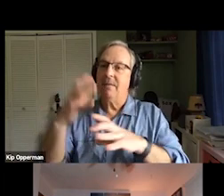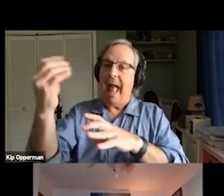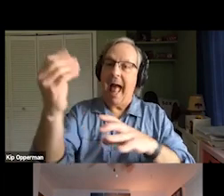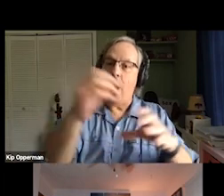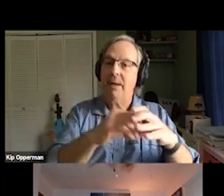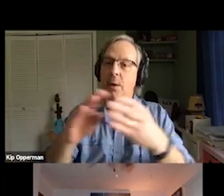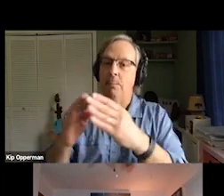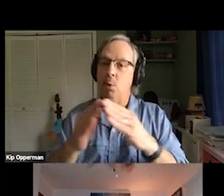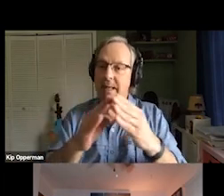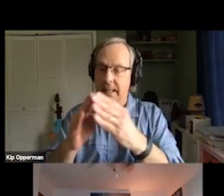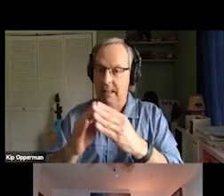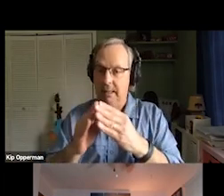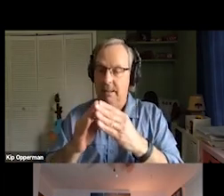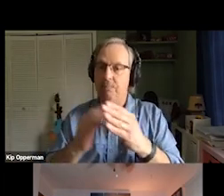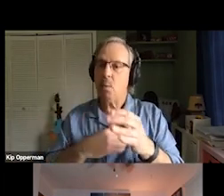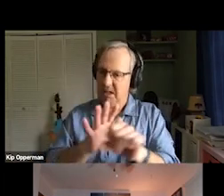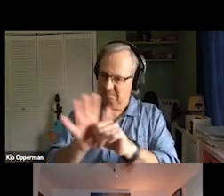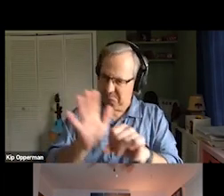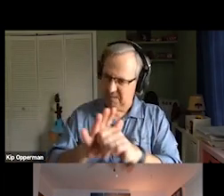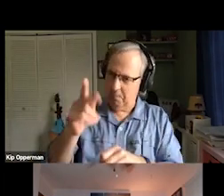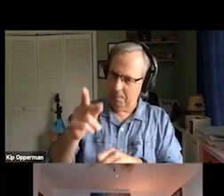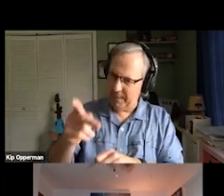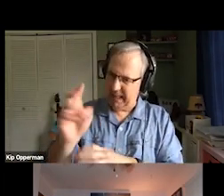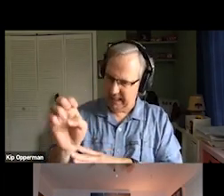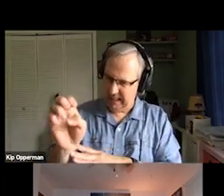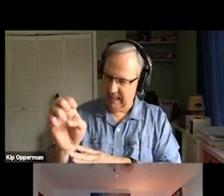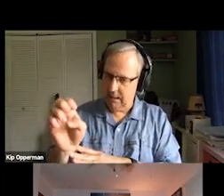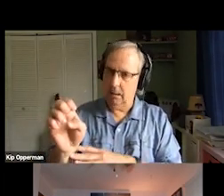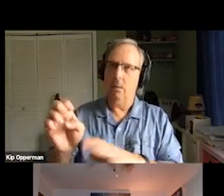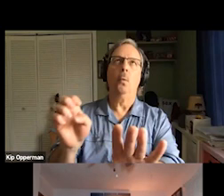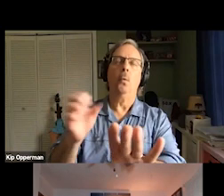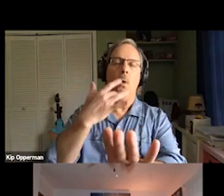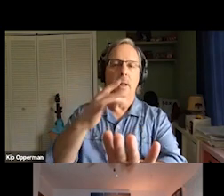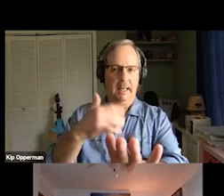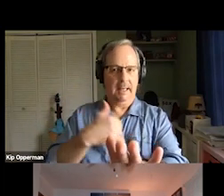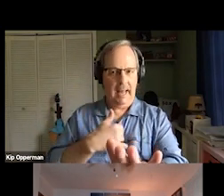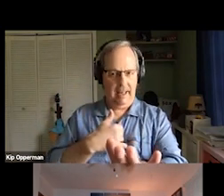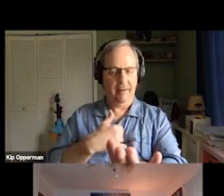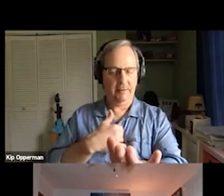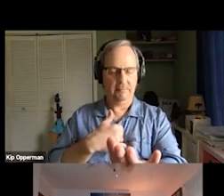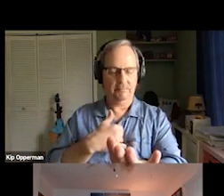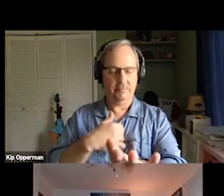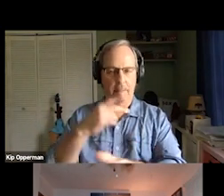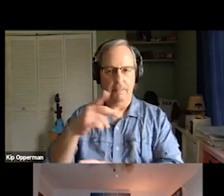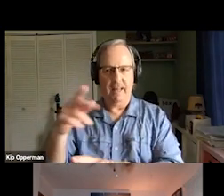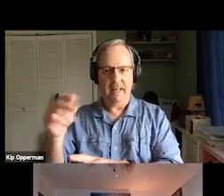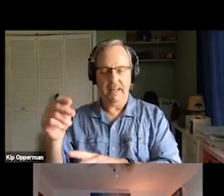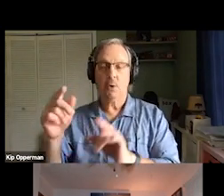También teníamos suficiente PPE. Fuimos bendecidos con suficiente PPE para poder hacer ese alcance.